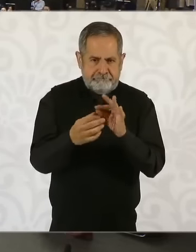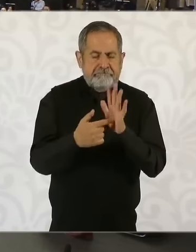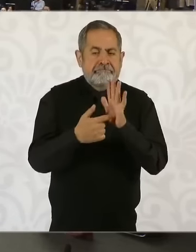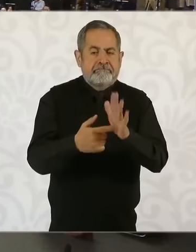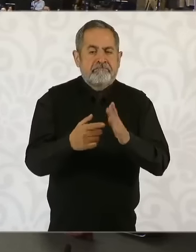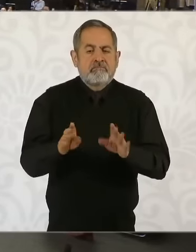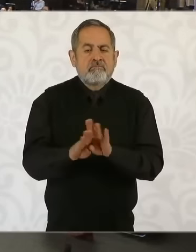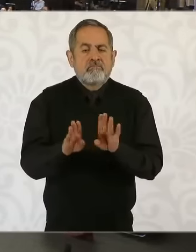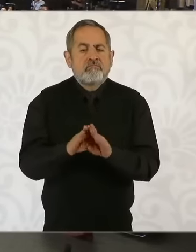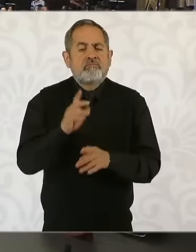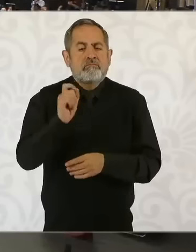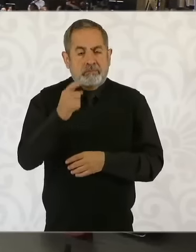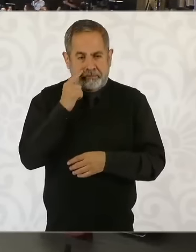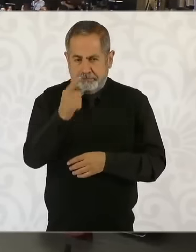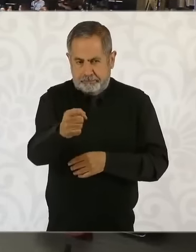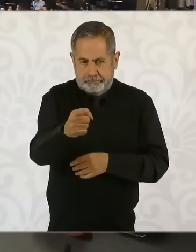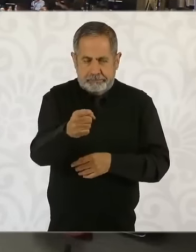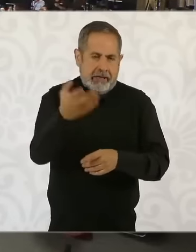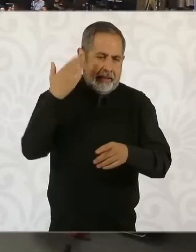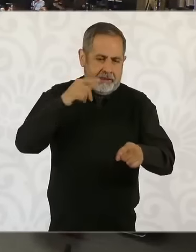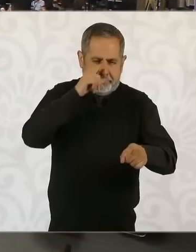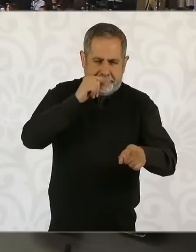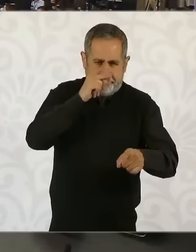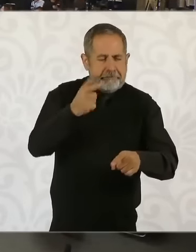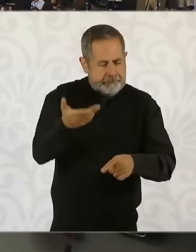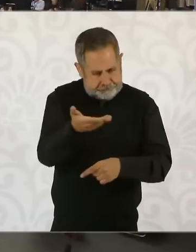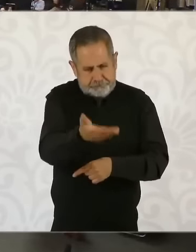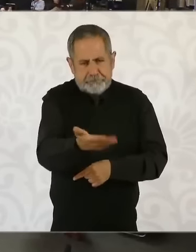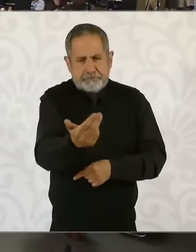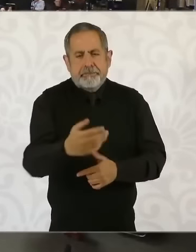vamos por acá porque te quedaste desde la otra vez